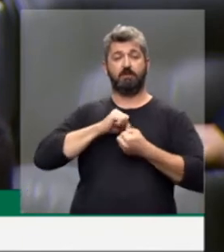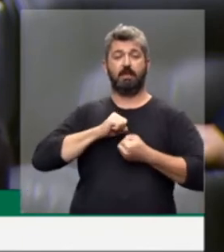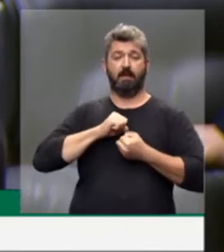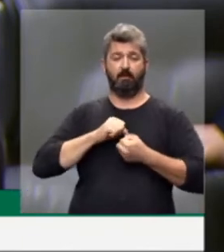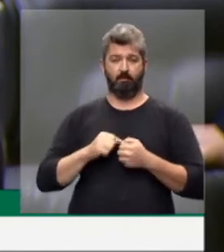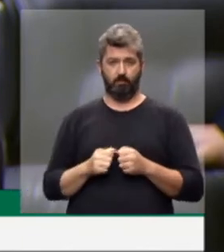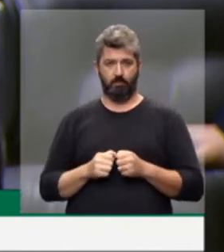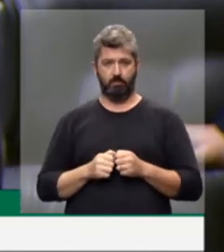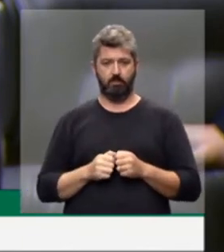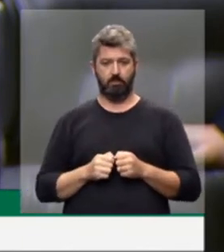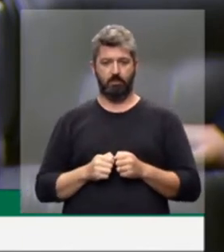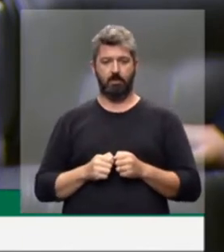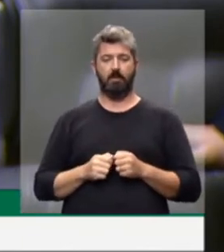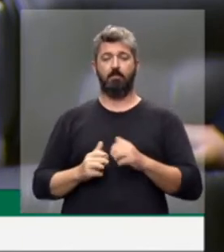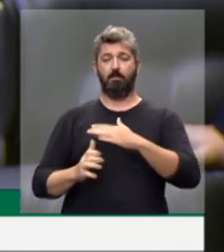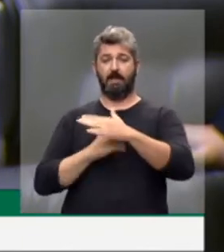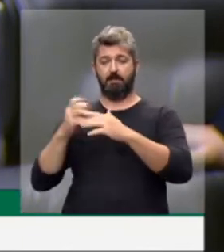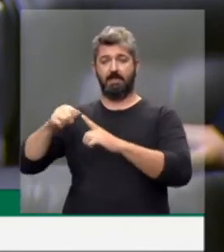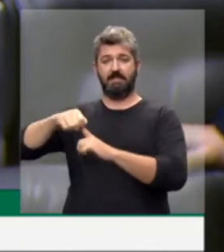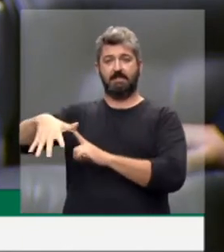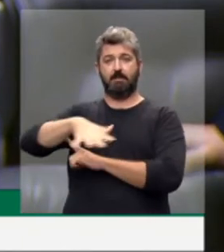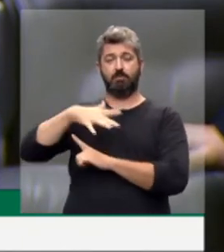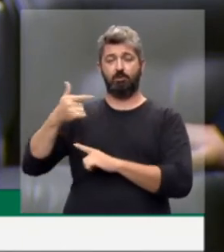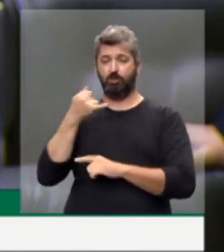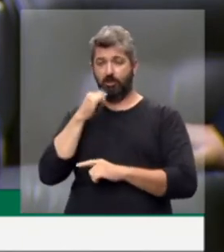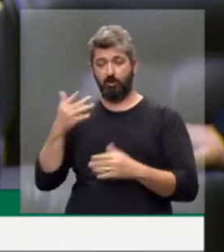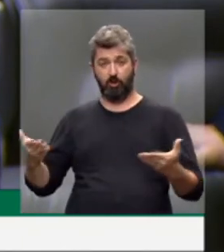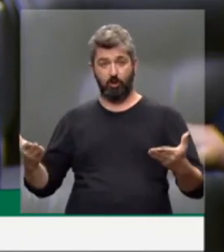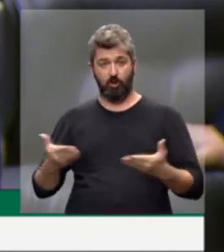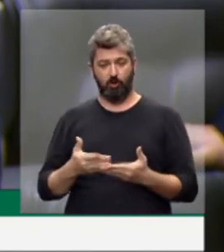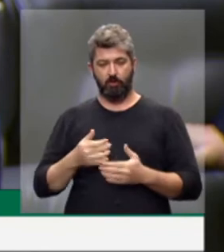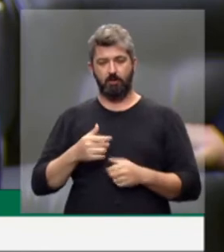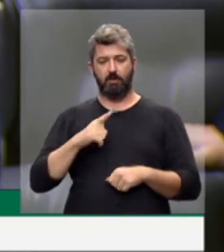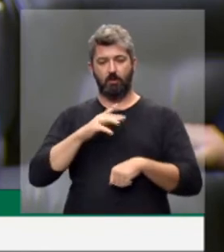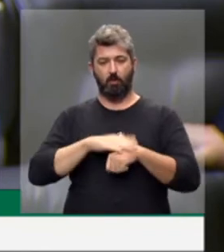ISSO VAI TER UM IMPACTO BENÉFICO AO CONSUMIDOR, ELA ESTABELECE UMA POLÍTICA DE SUSTENTABILIDADE PARA